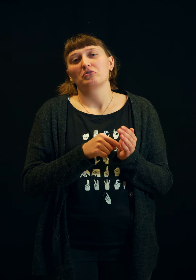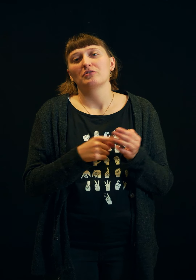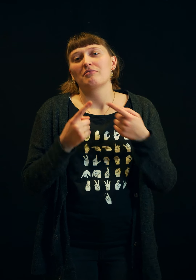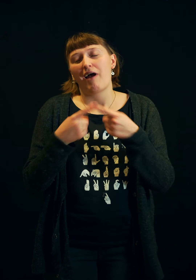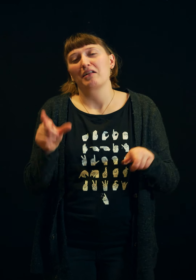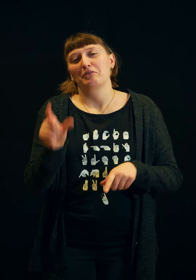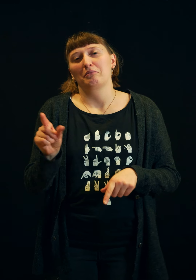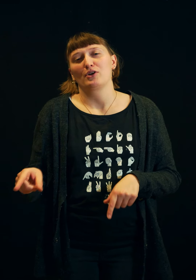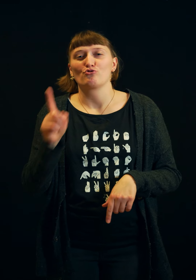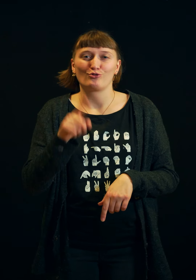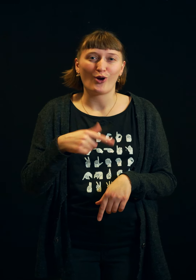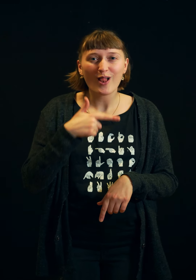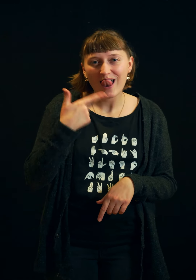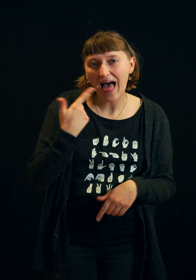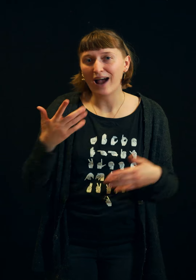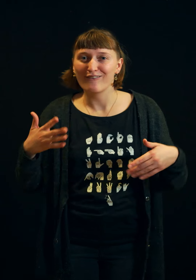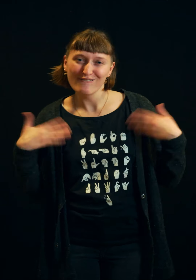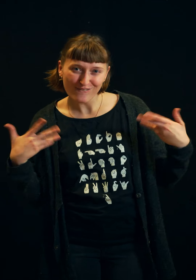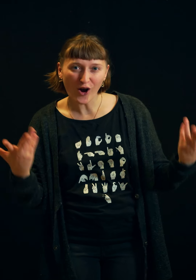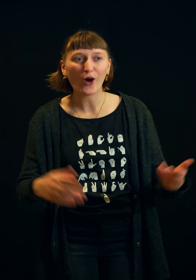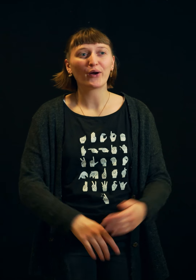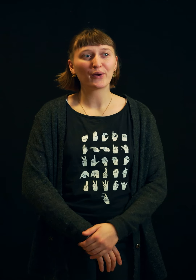er lachte und scheiterte, machte so weiter um all diesen Menschen den Tag zu versüßen.